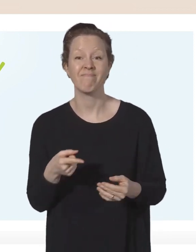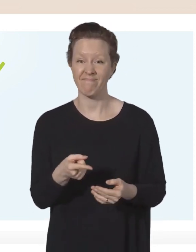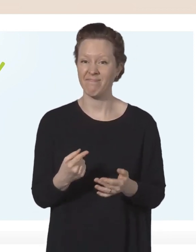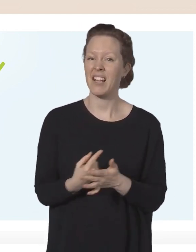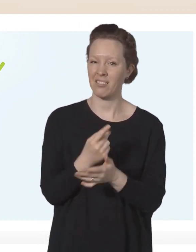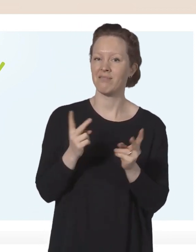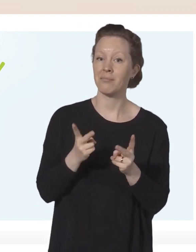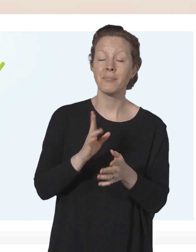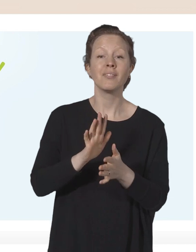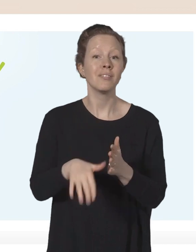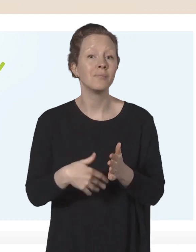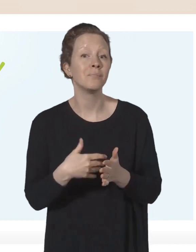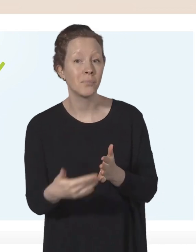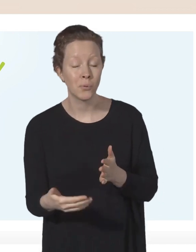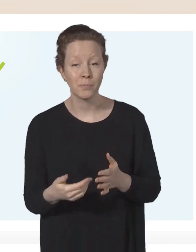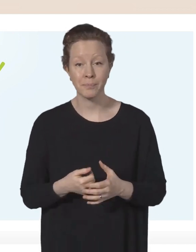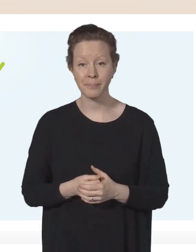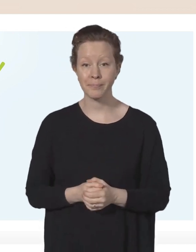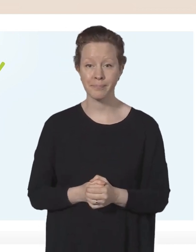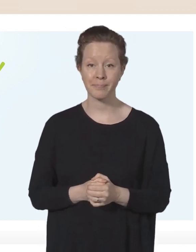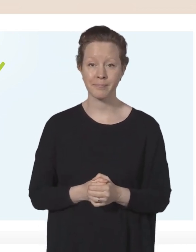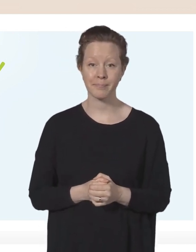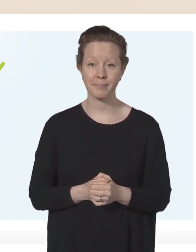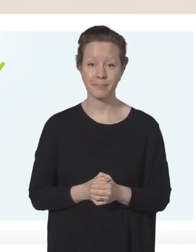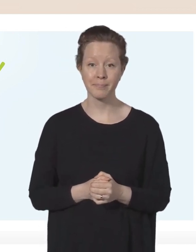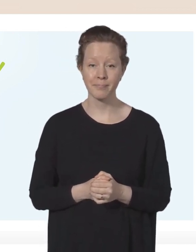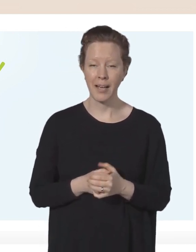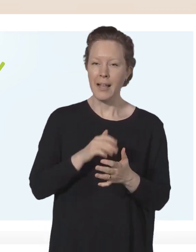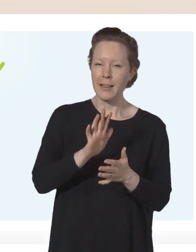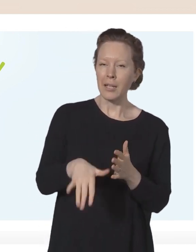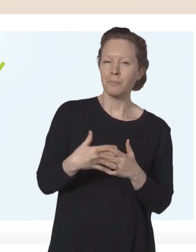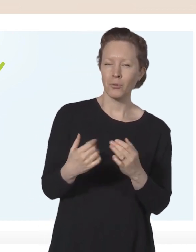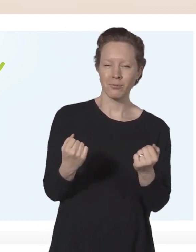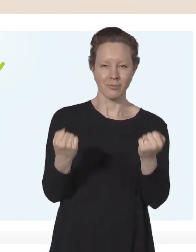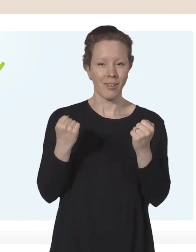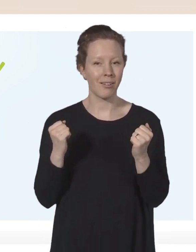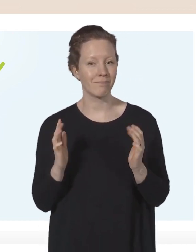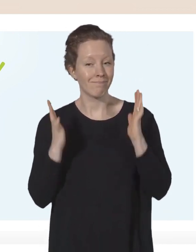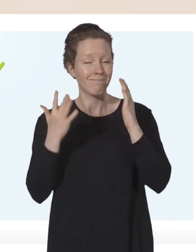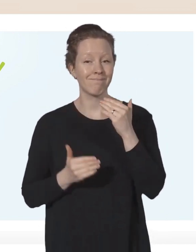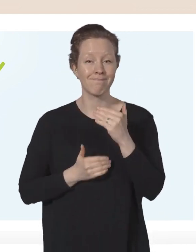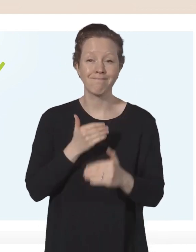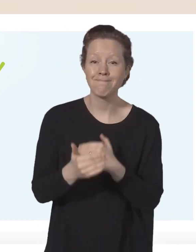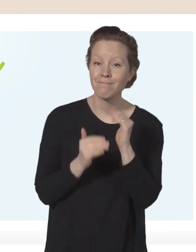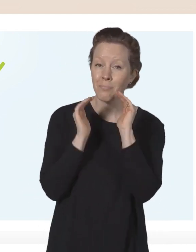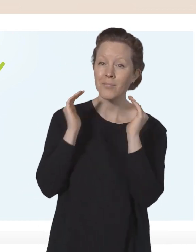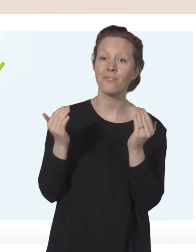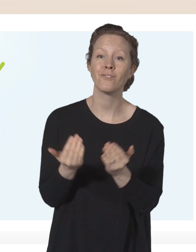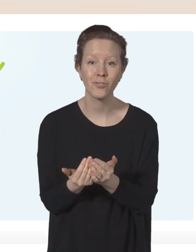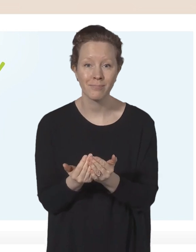Det här gäller också teckenspråken. För att teckenspråken ska bevara sin livskraft -